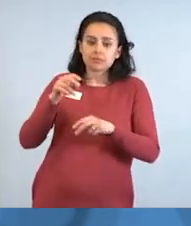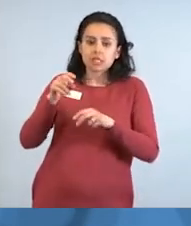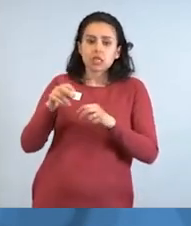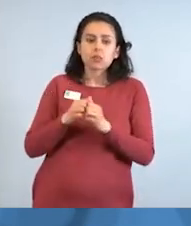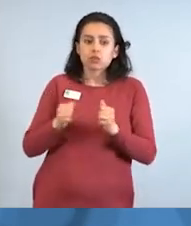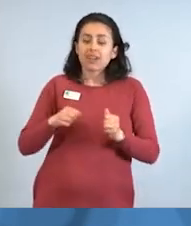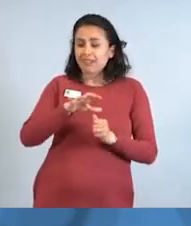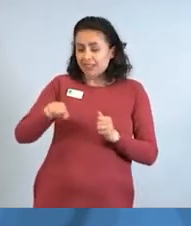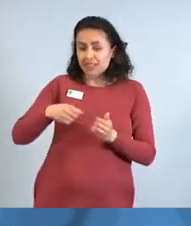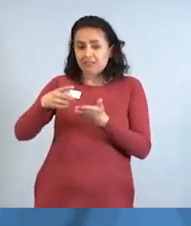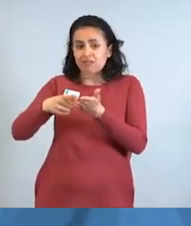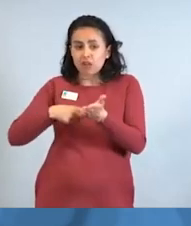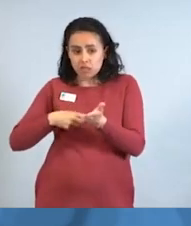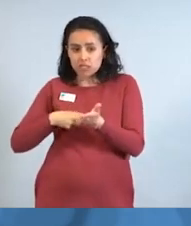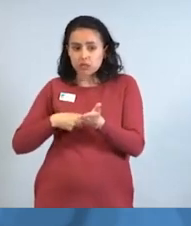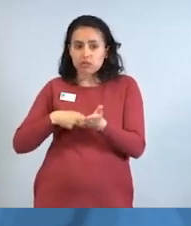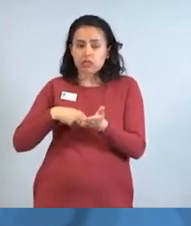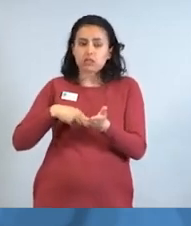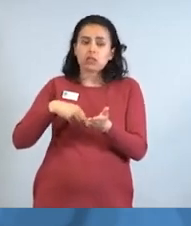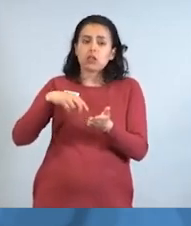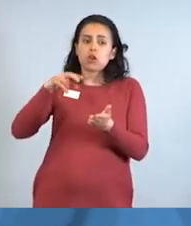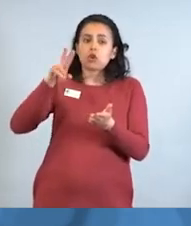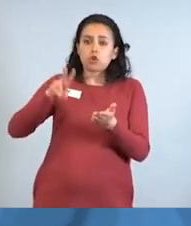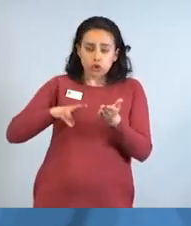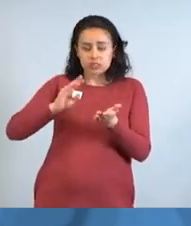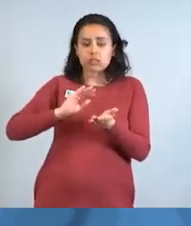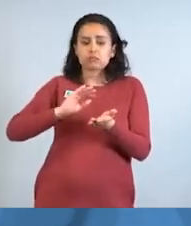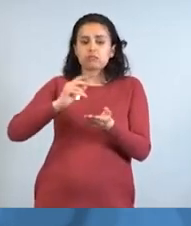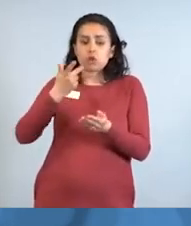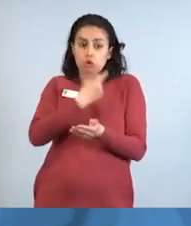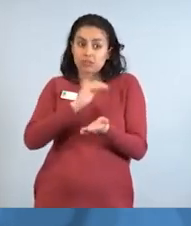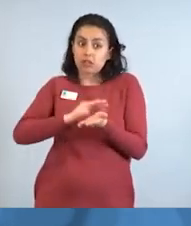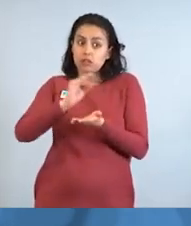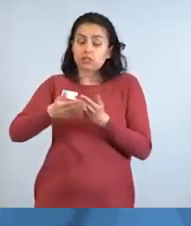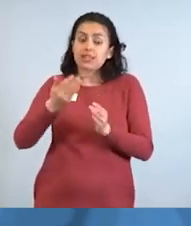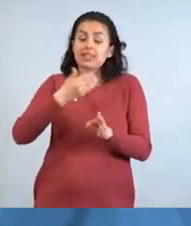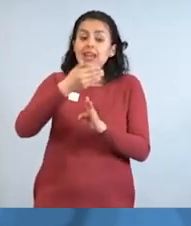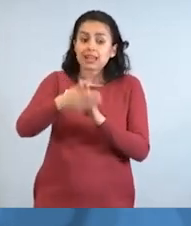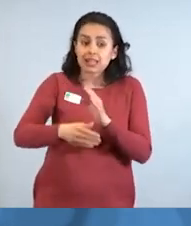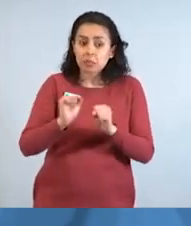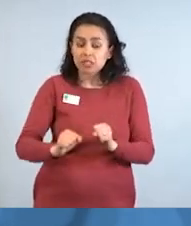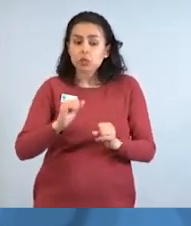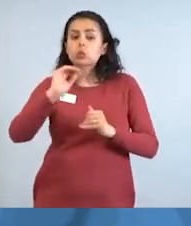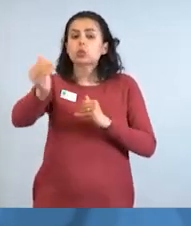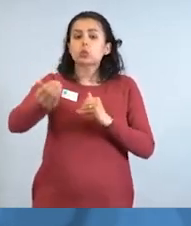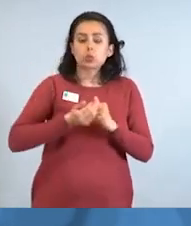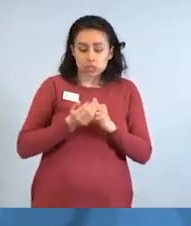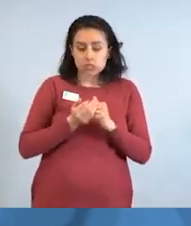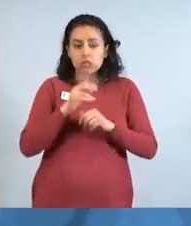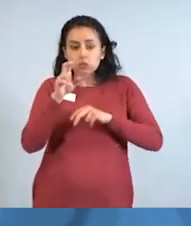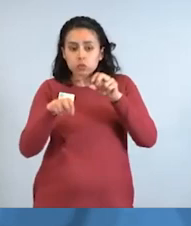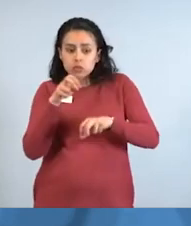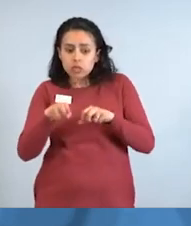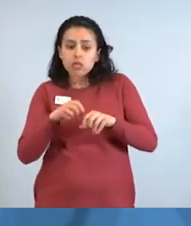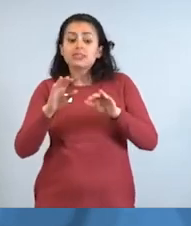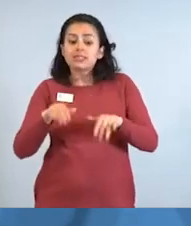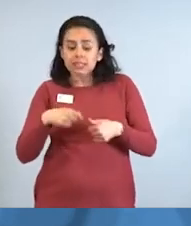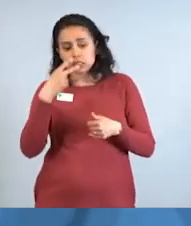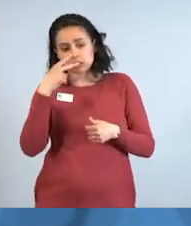jälkimmäisen rokoteannoksen jälkeen. Siinä kohdalla katsottiin, että rokote on osoitettu riittävän turvalliseksi.